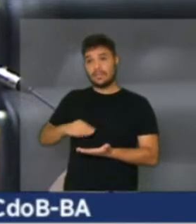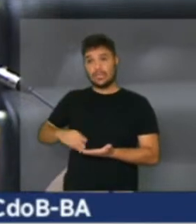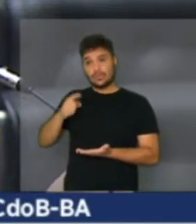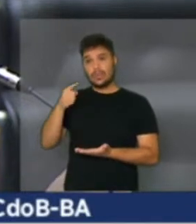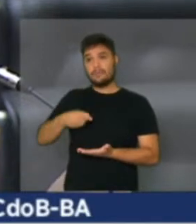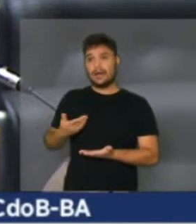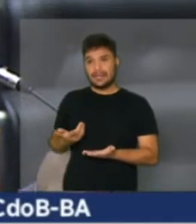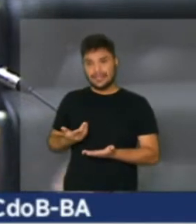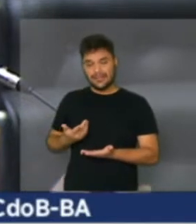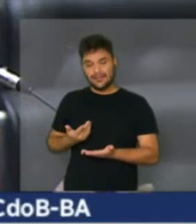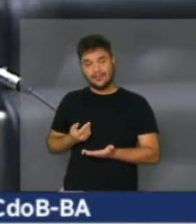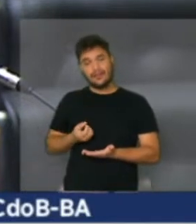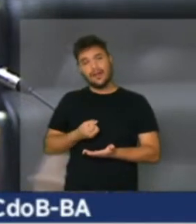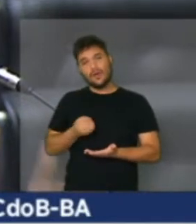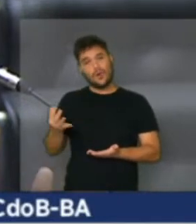O... NA MESMA CIRCUNSTÂNCIA. QUE É SUSPEITA, COMPLETAMENTE